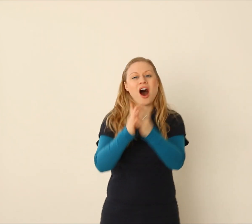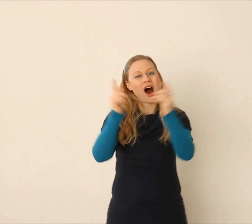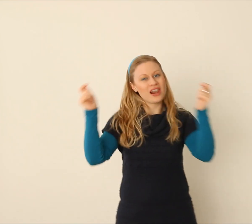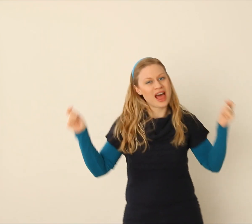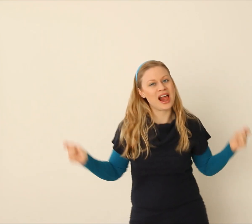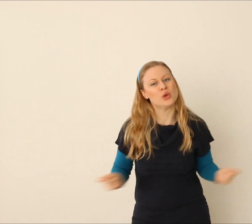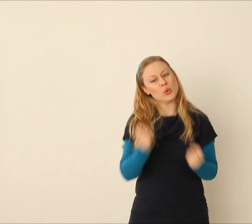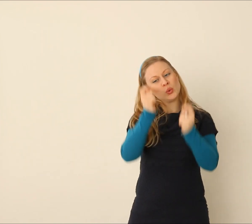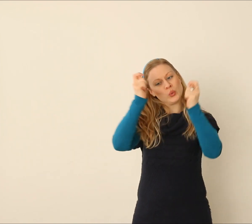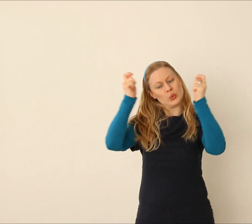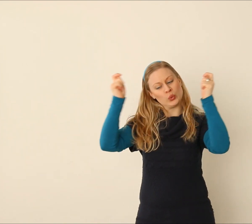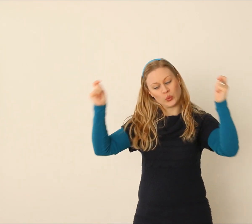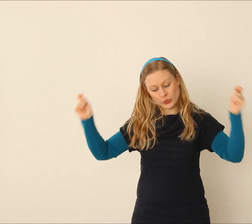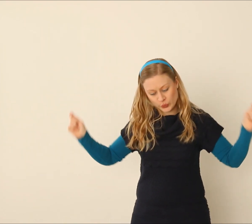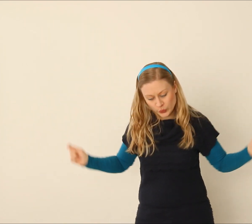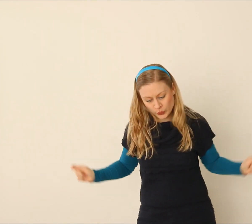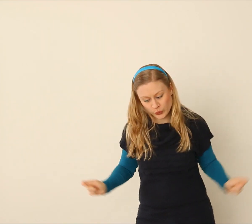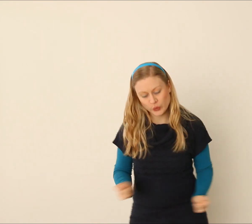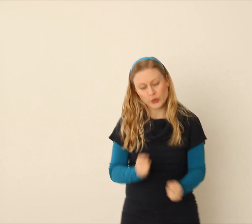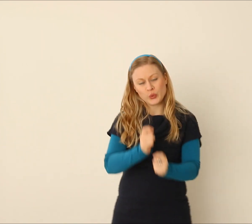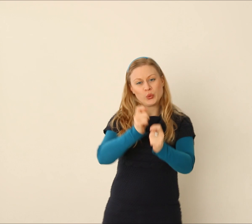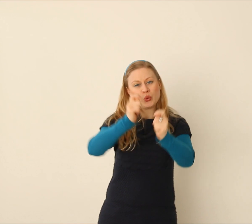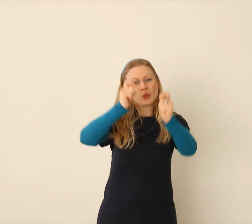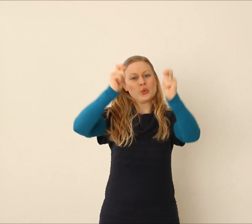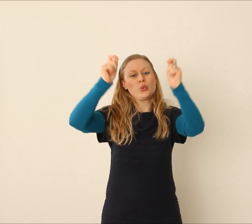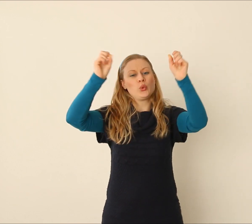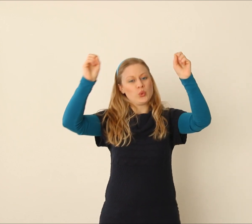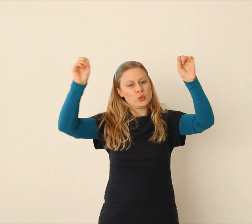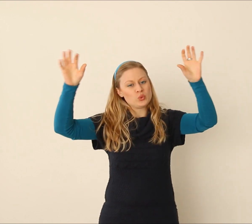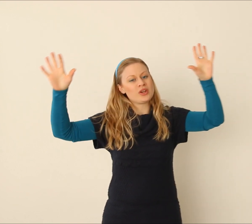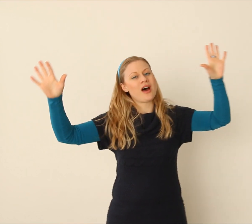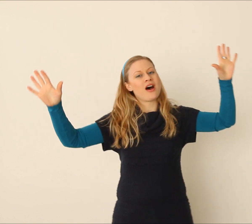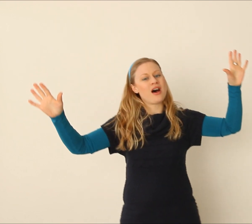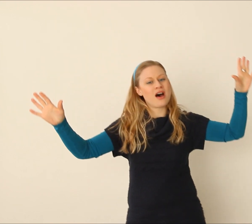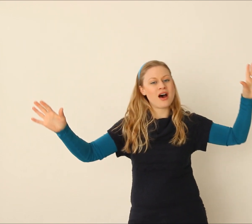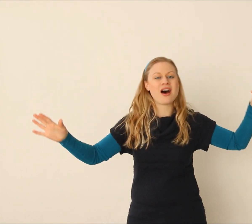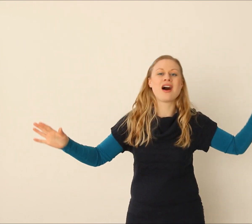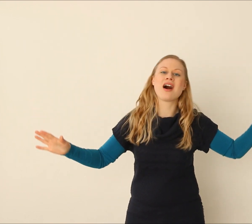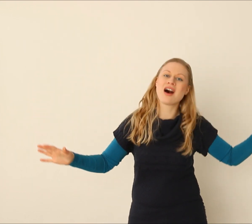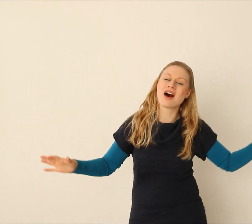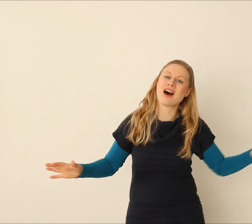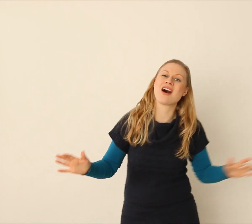Halleluja!